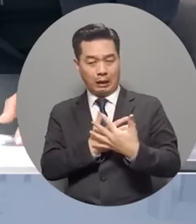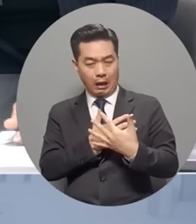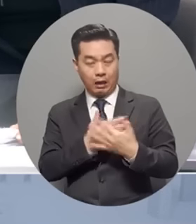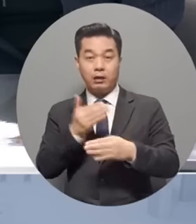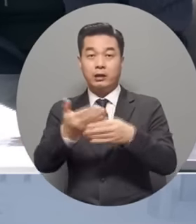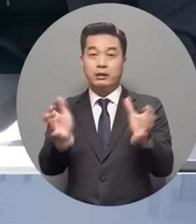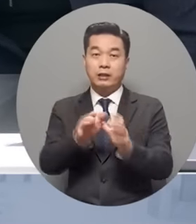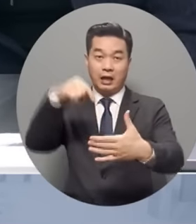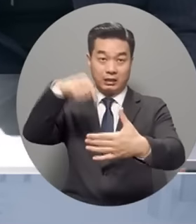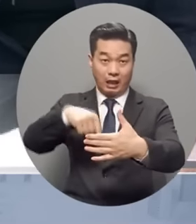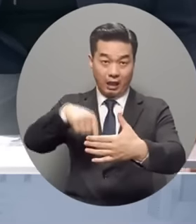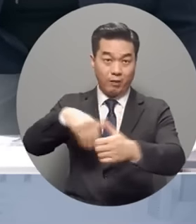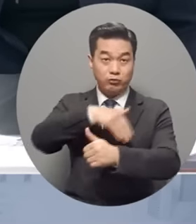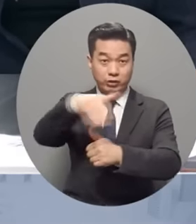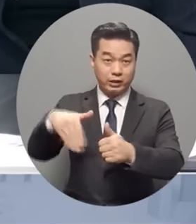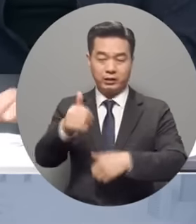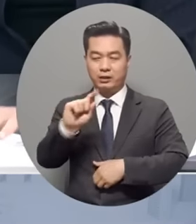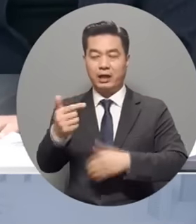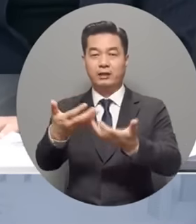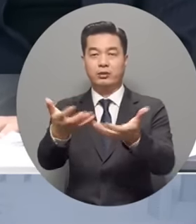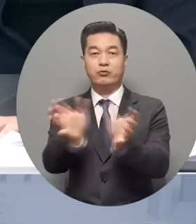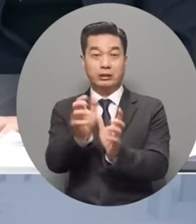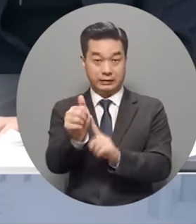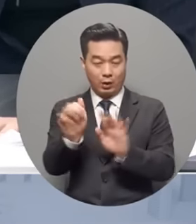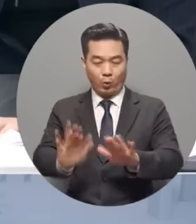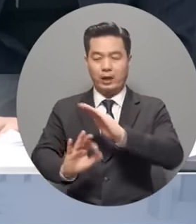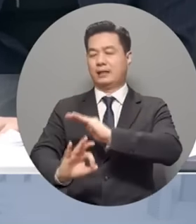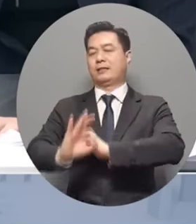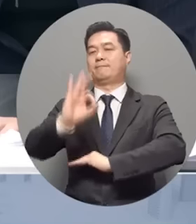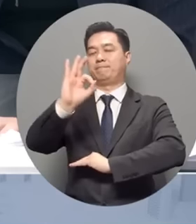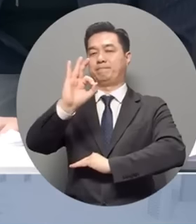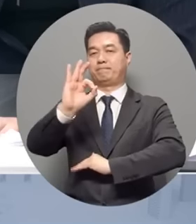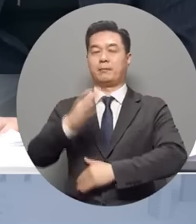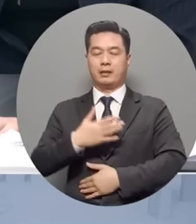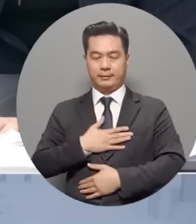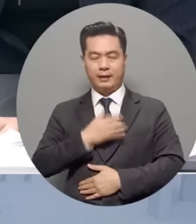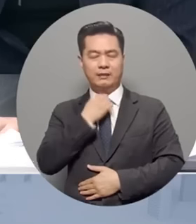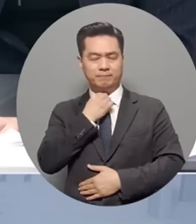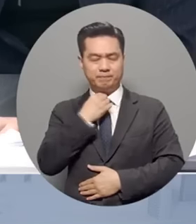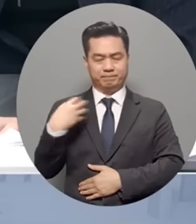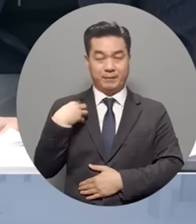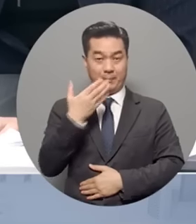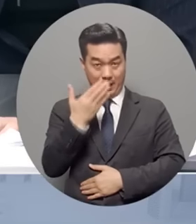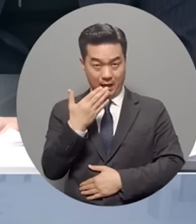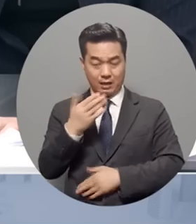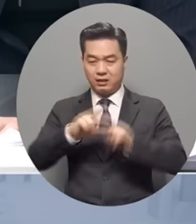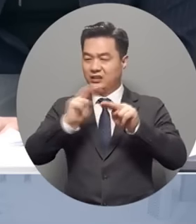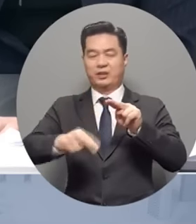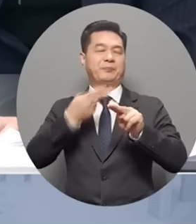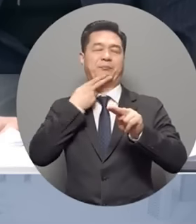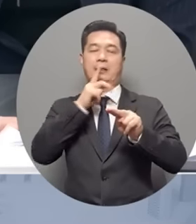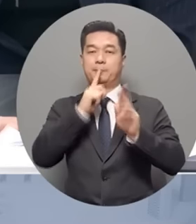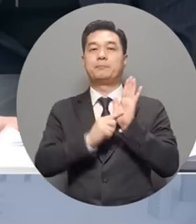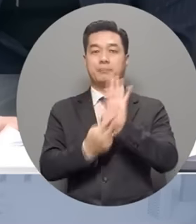그런데 이렇게 긴장감이 돌던 당내분위기는 일단은 한 위원장이 오늘 출근길에서도 할 일을 하겠다, 사퇴는 없다는 입장을 냈죠.